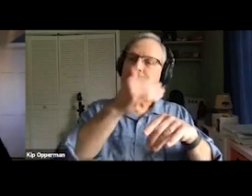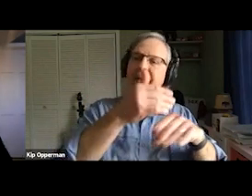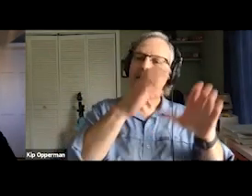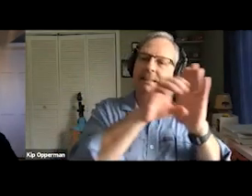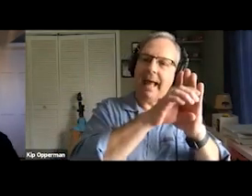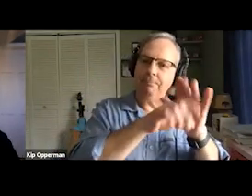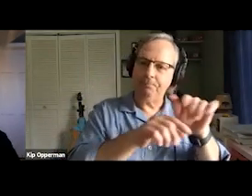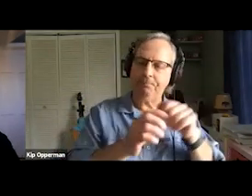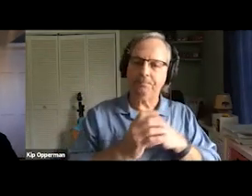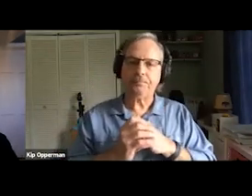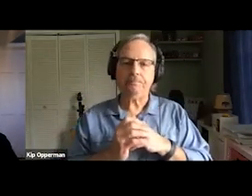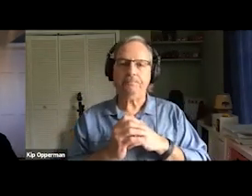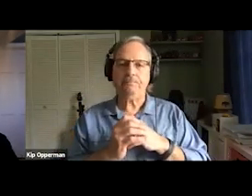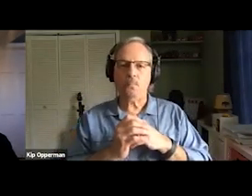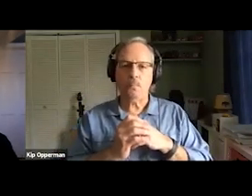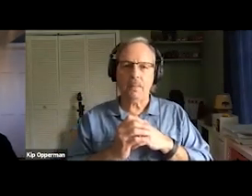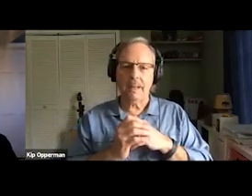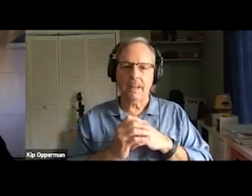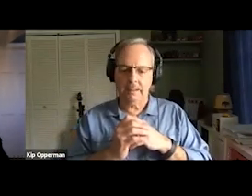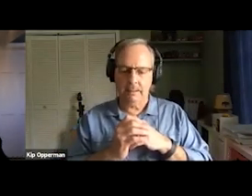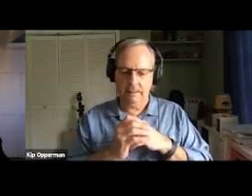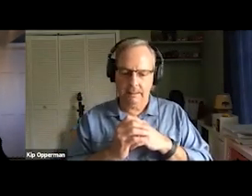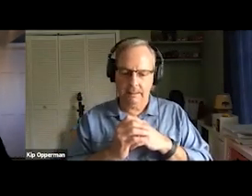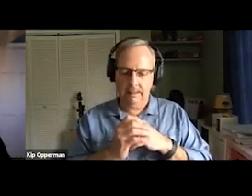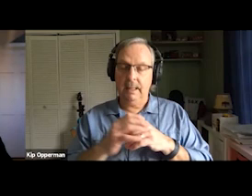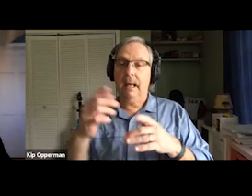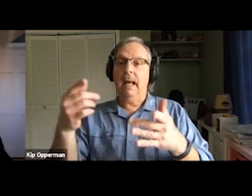Entonces, ciertamente, pensar en la necesidad de resiliencia